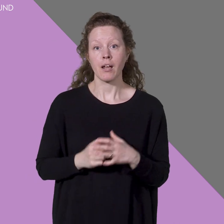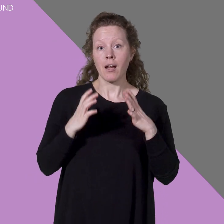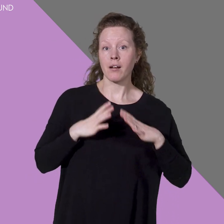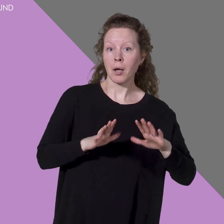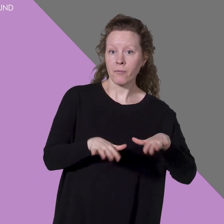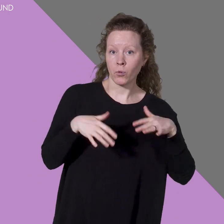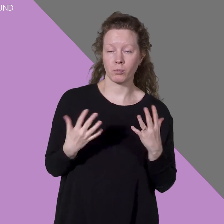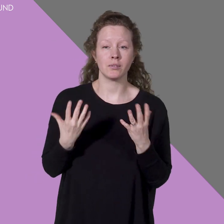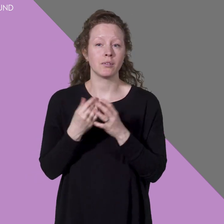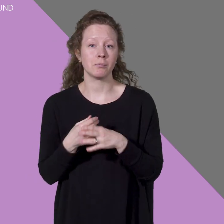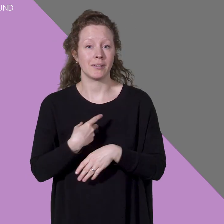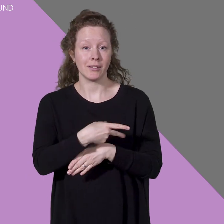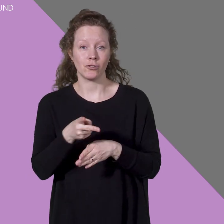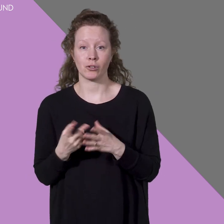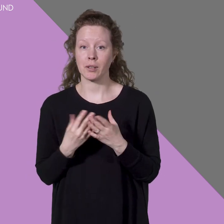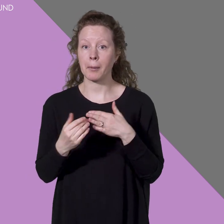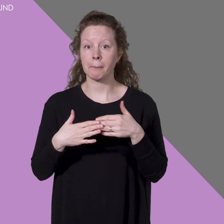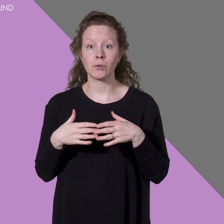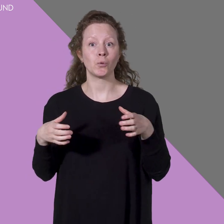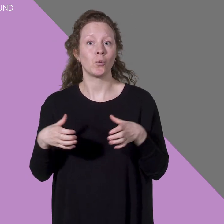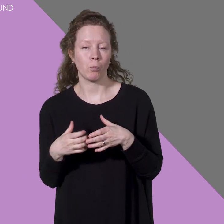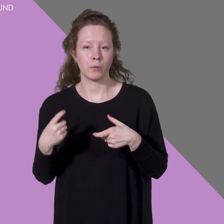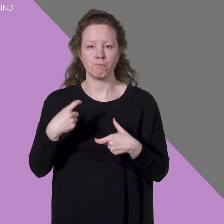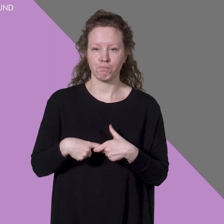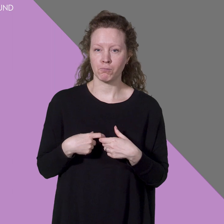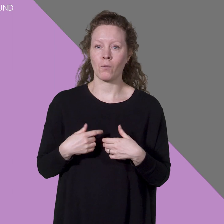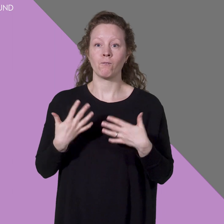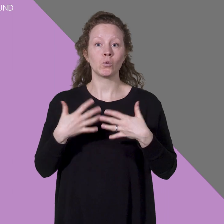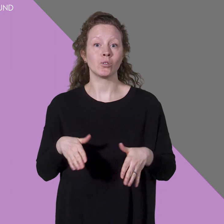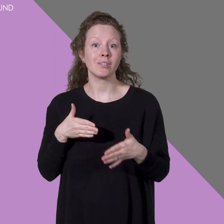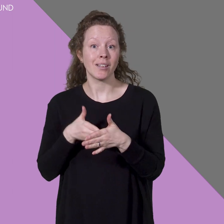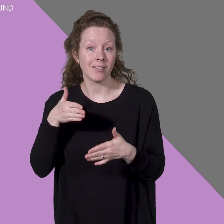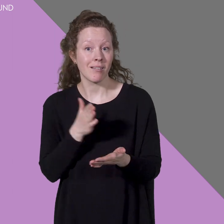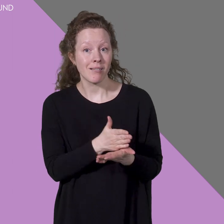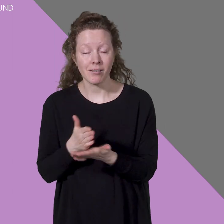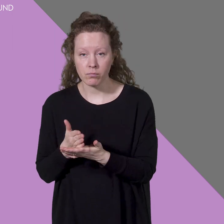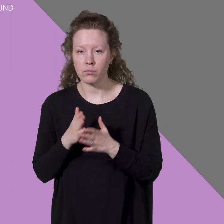Handikappforum och riksdagens samarbetsgrupp för funktionshinderärenden -